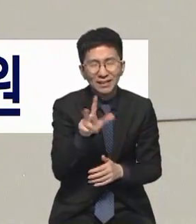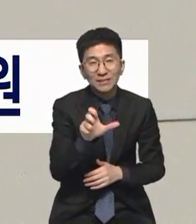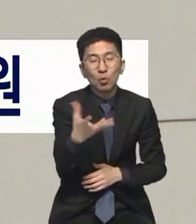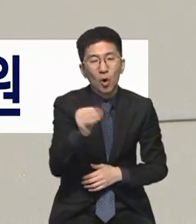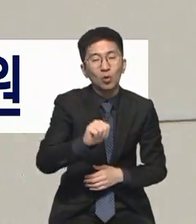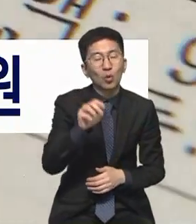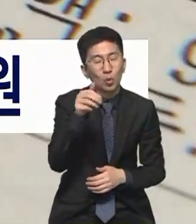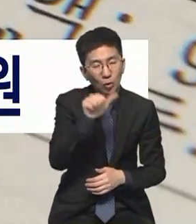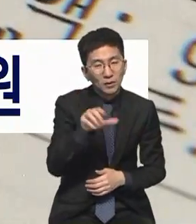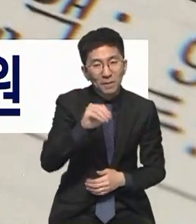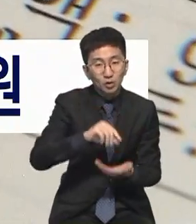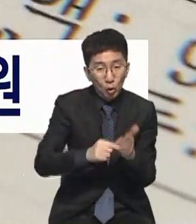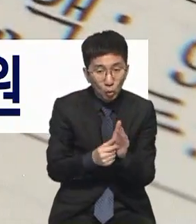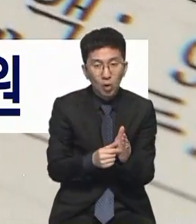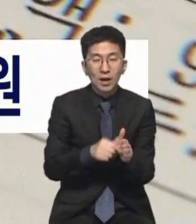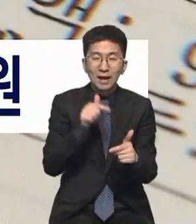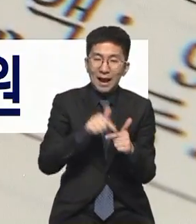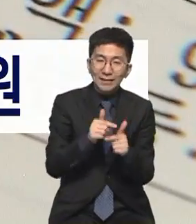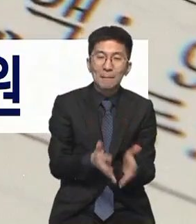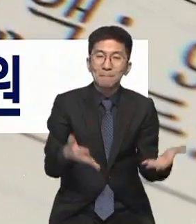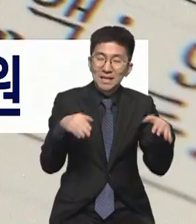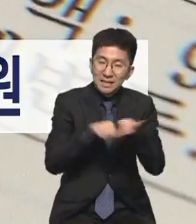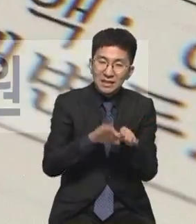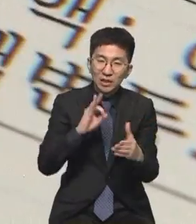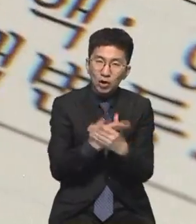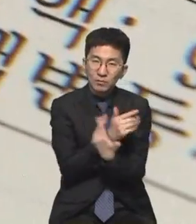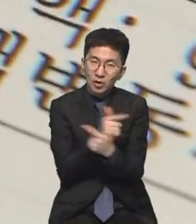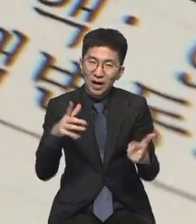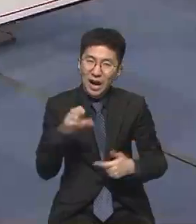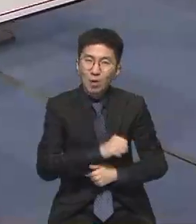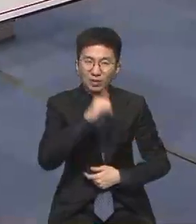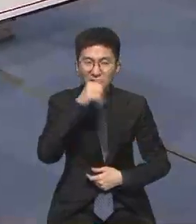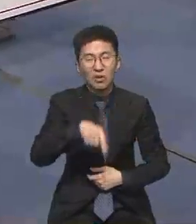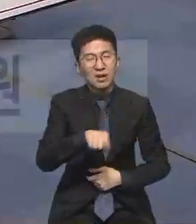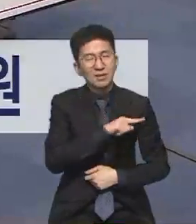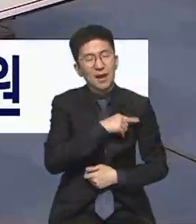인수위 참여위원 가운데 최다액을 기록했습니다.